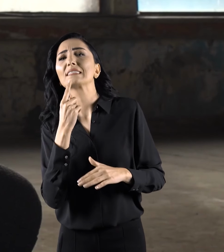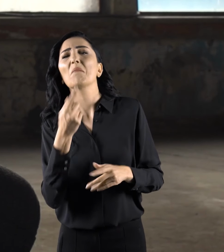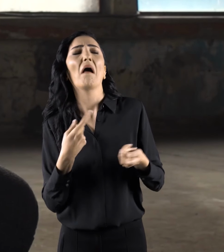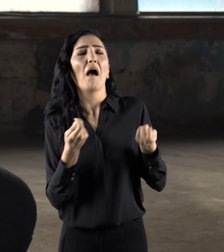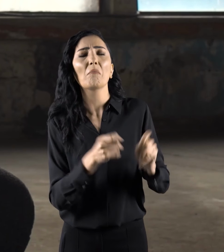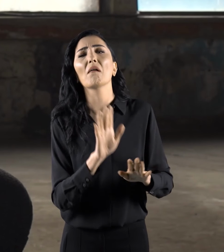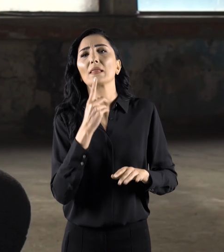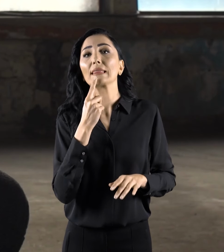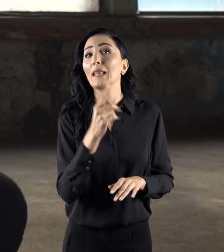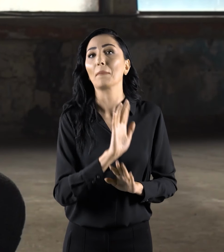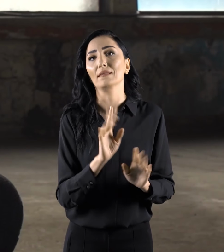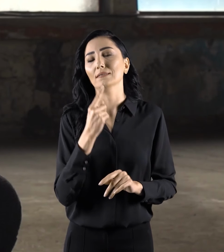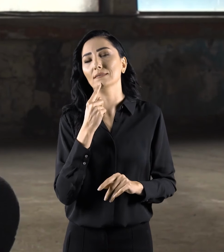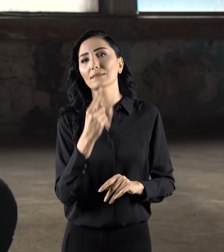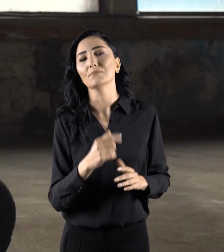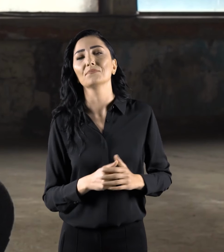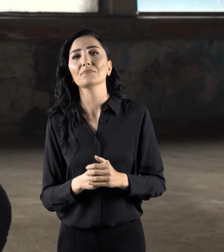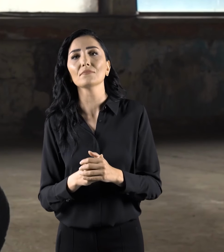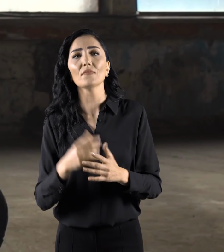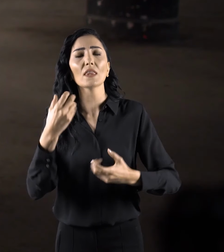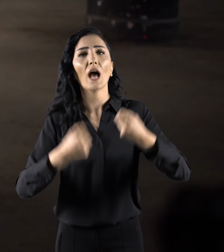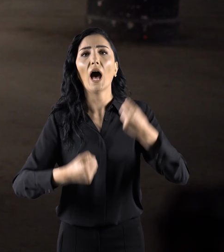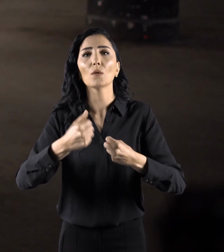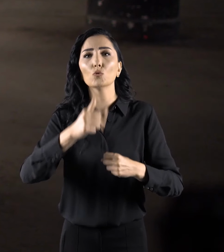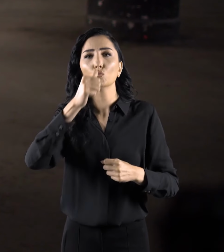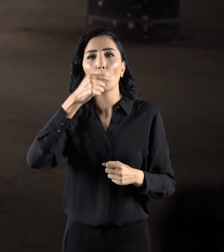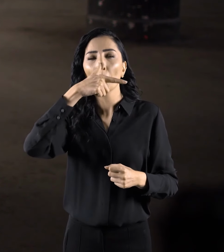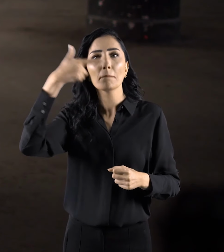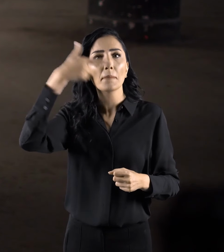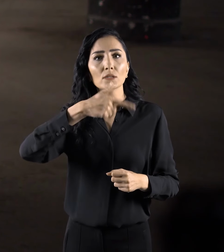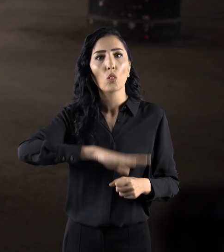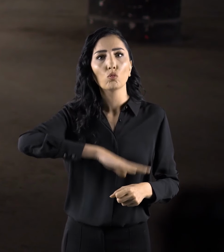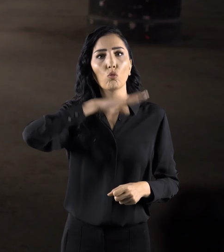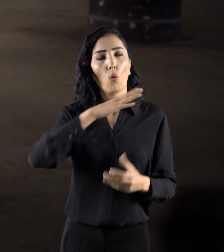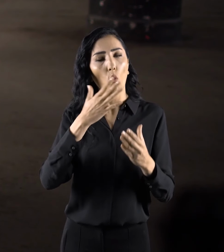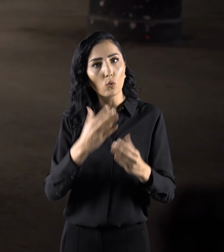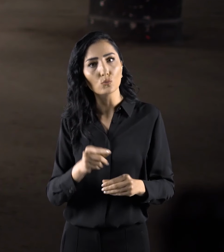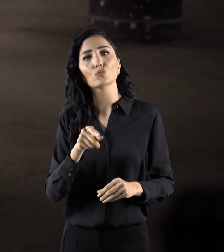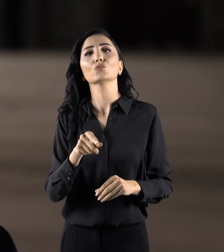kapatmasam da olur gibi düşüncelere kapılmayın. Arabanızın deposunun dolu olduğundan emin olun